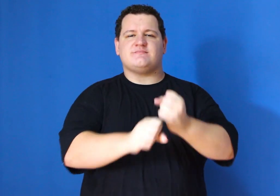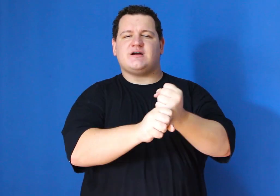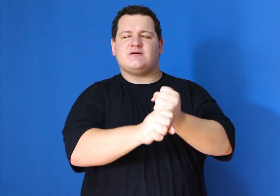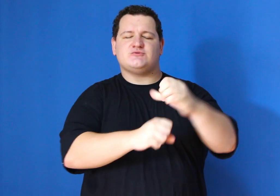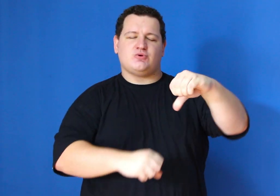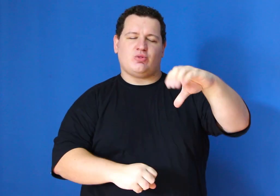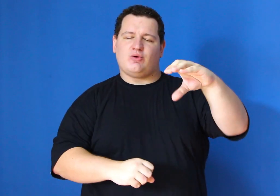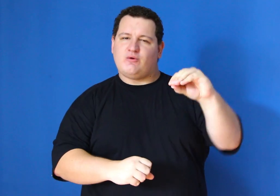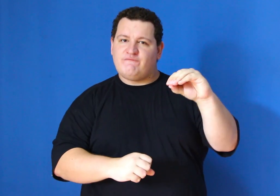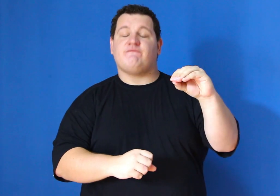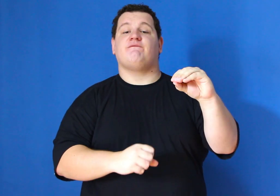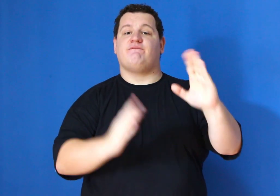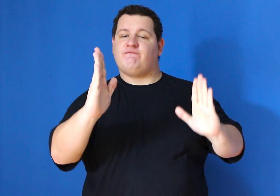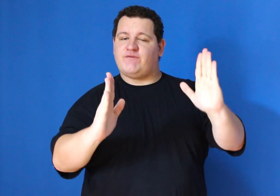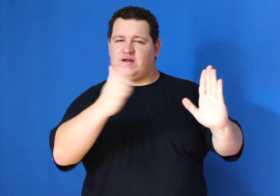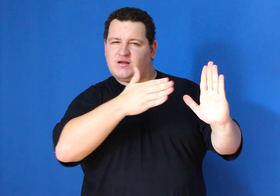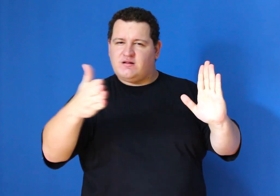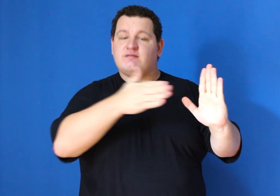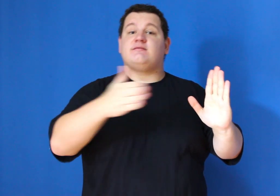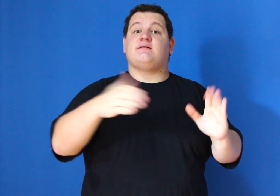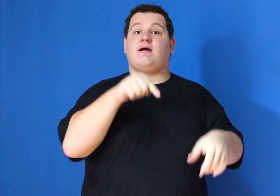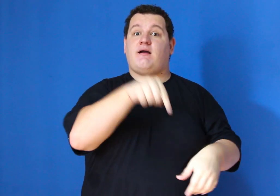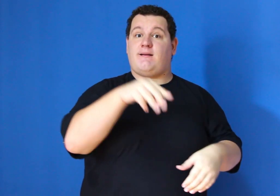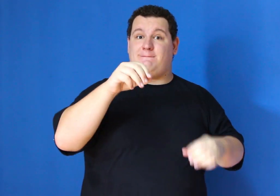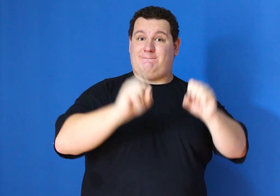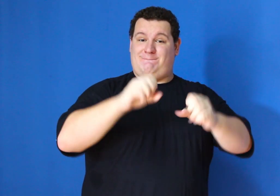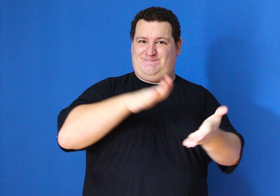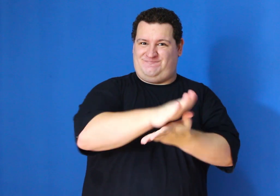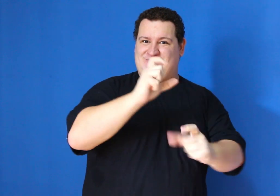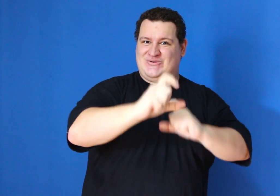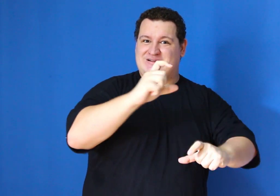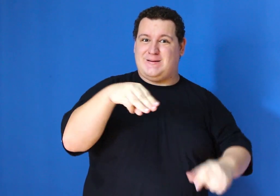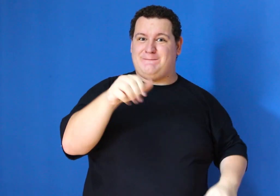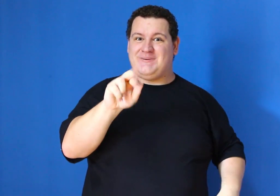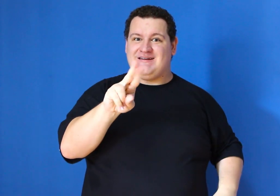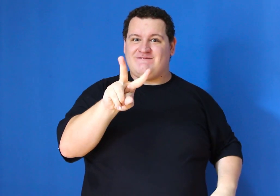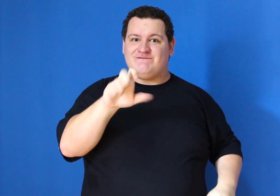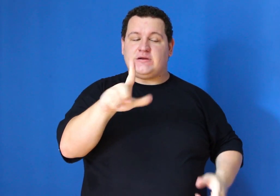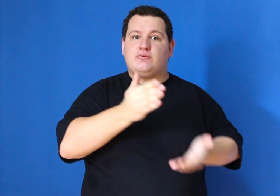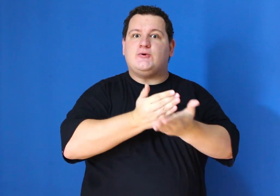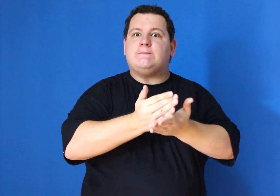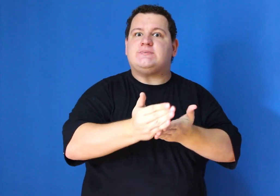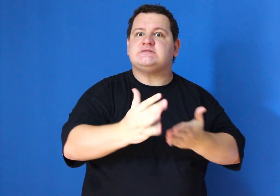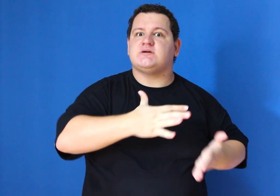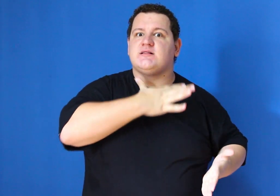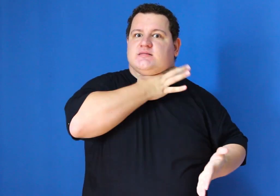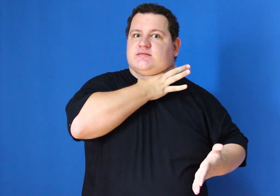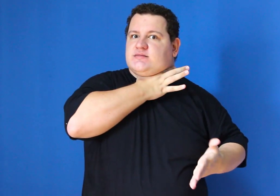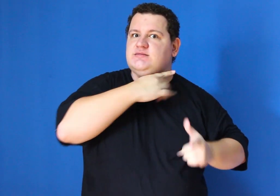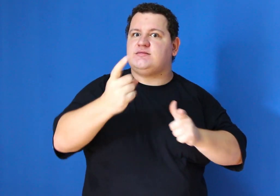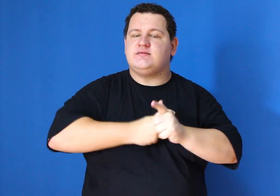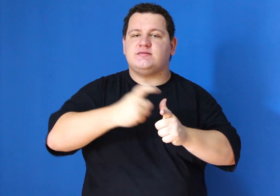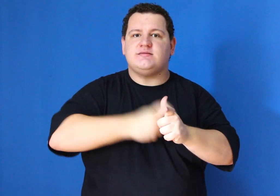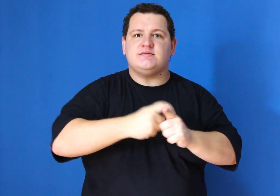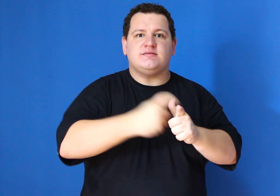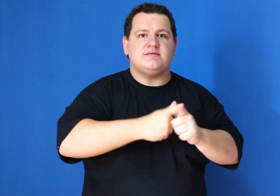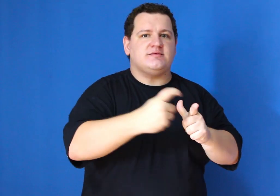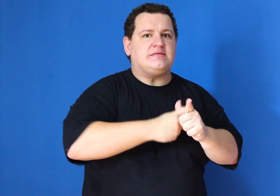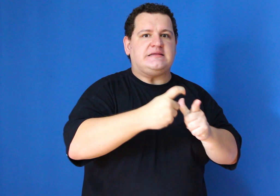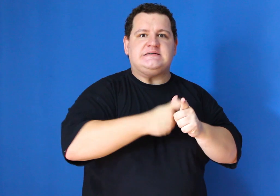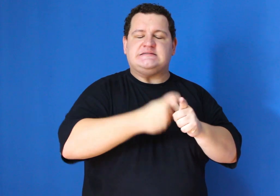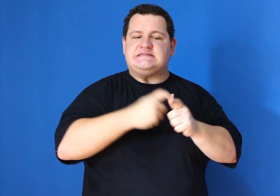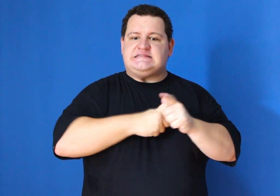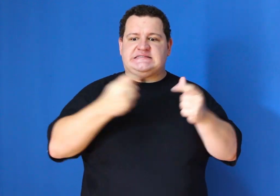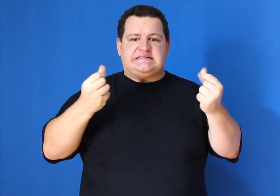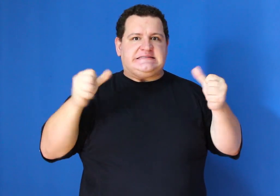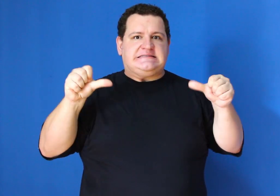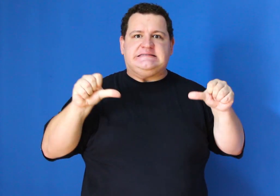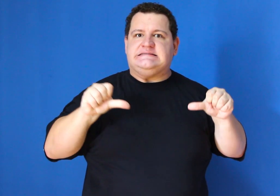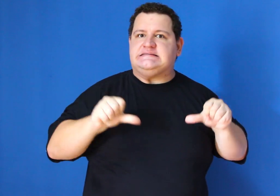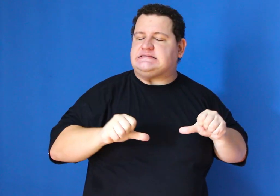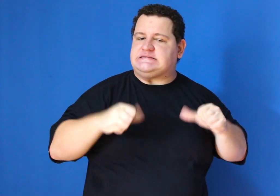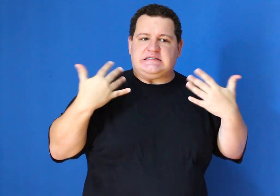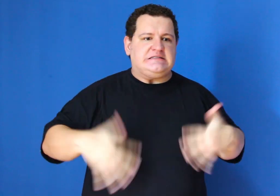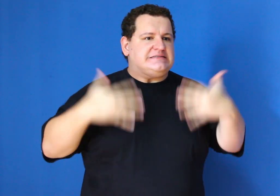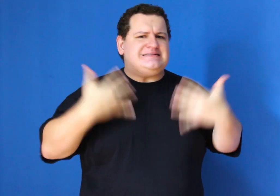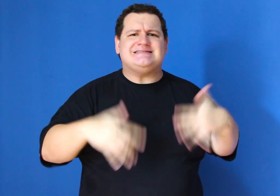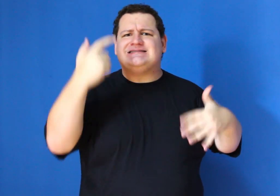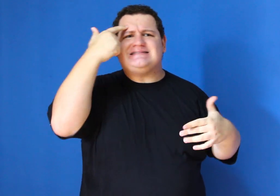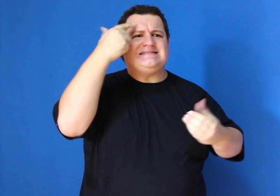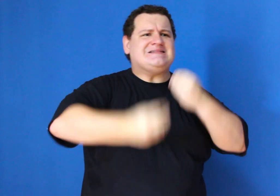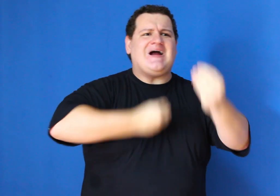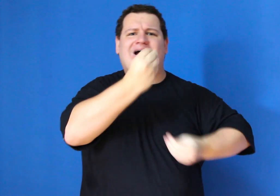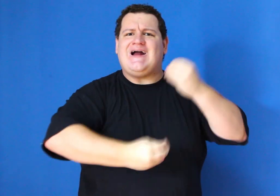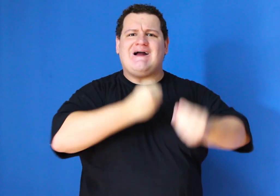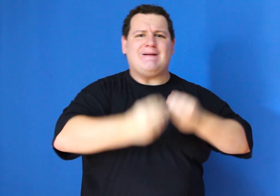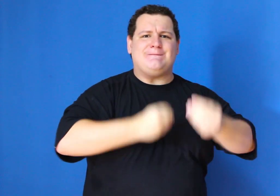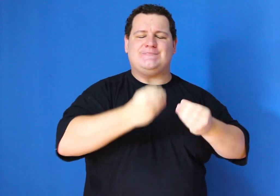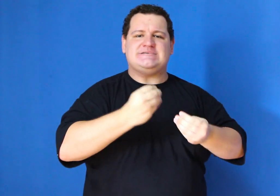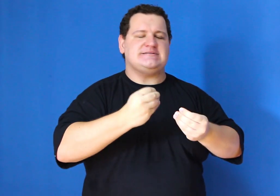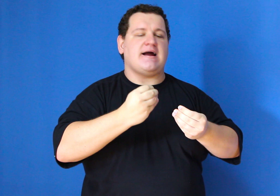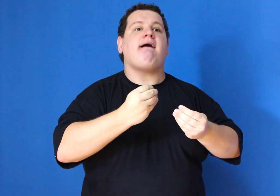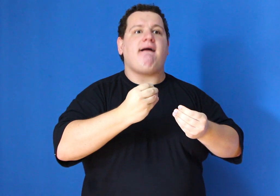Nos anos 90, a editora Marvel começou a ficar com dívidas e estava à beira de falência.